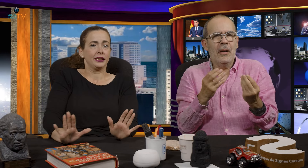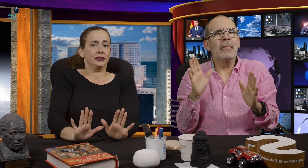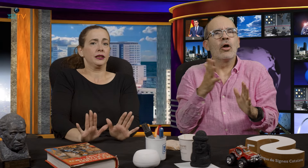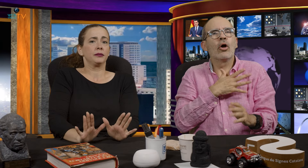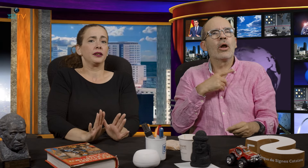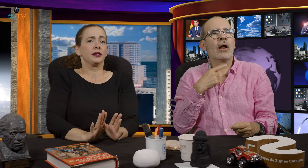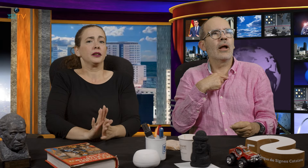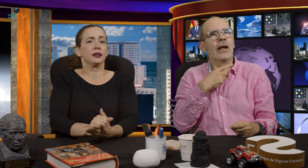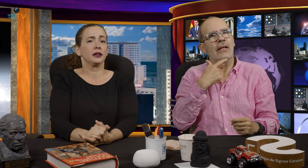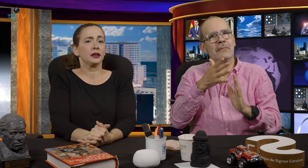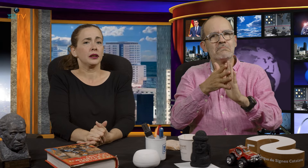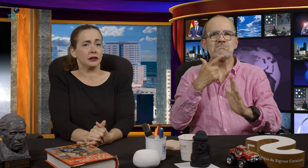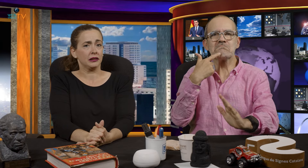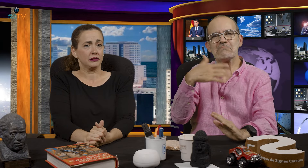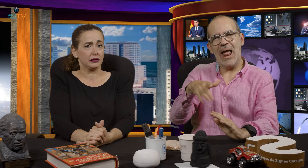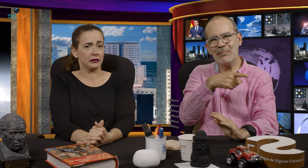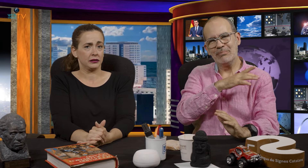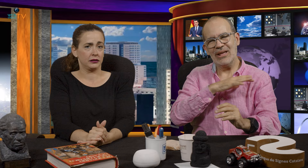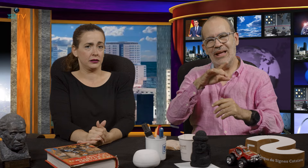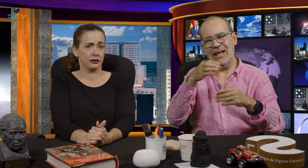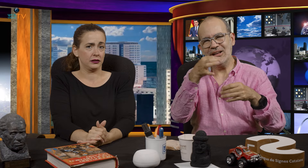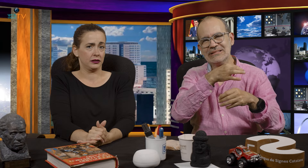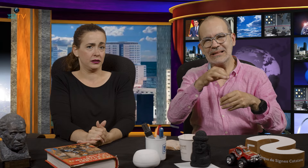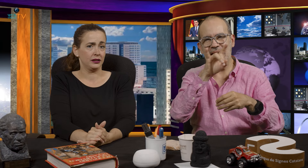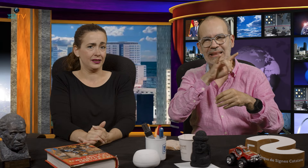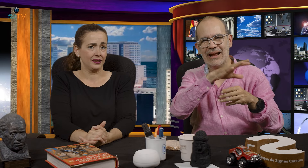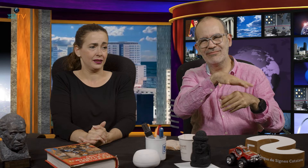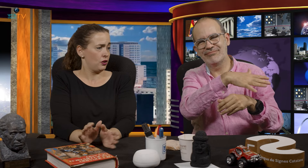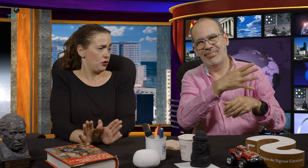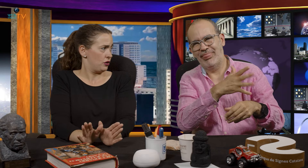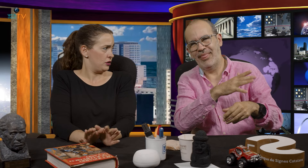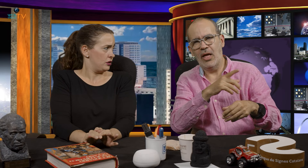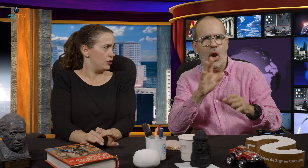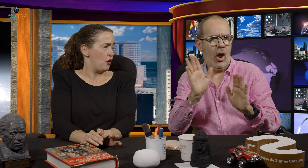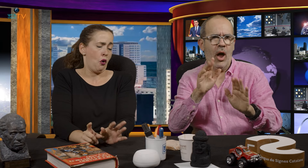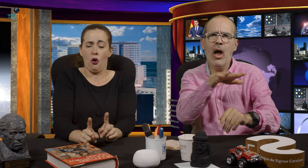pero no quiere decir que desvaluemos las islas Canarias. No.